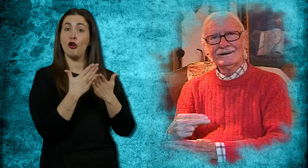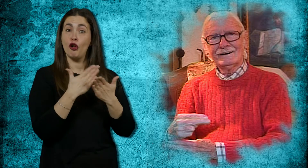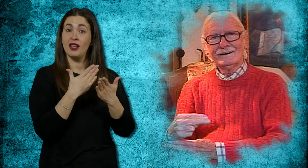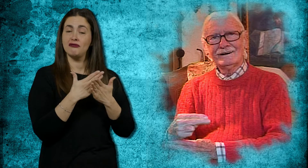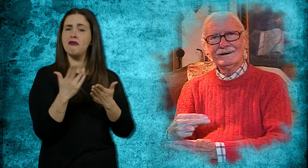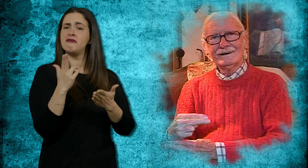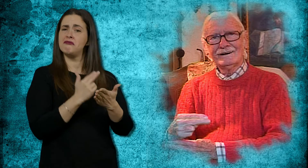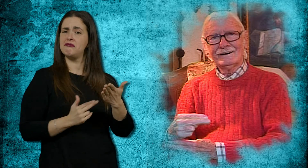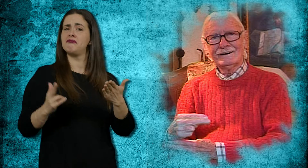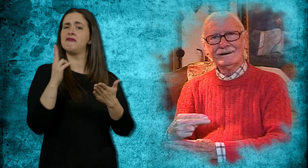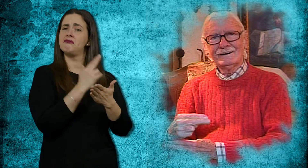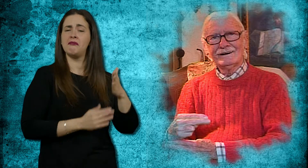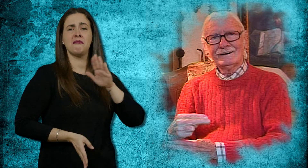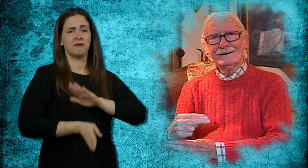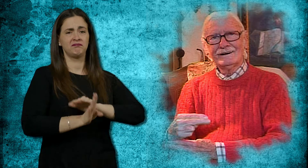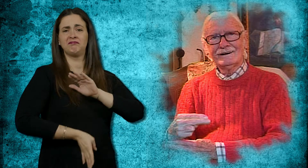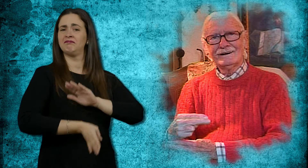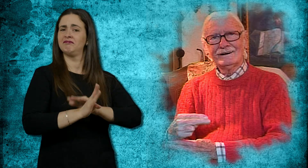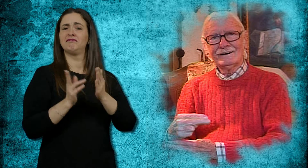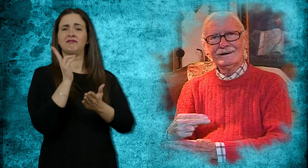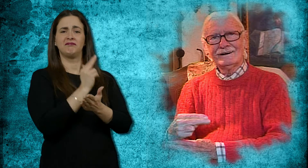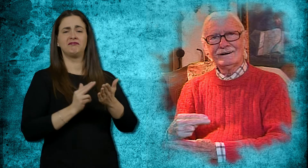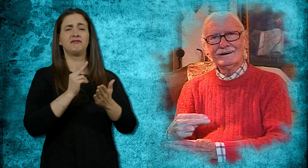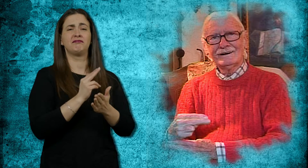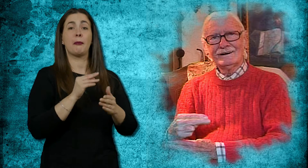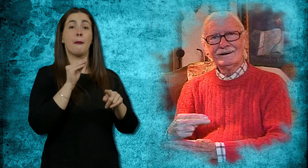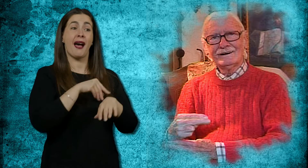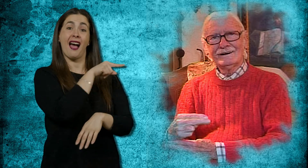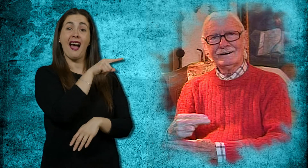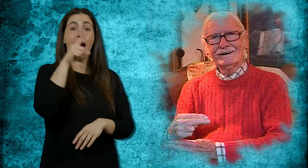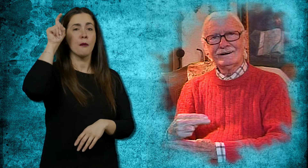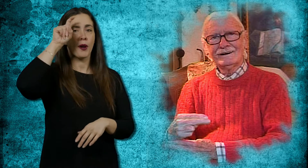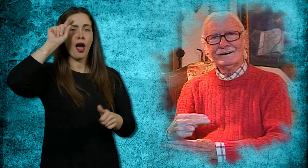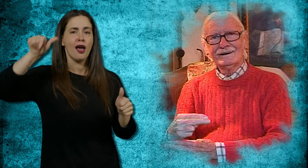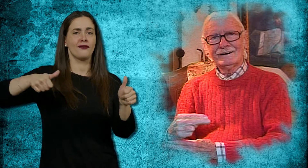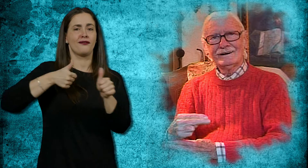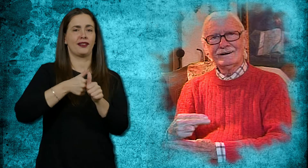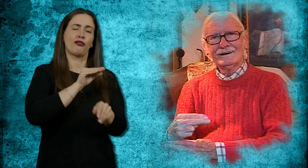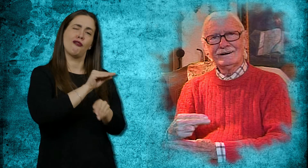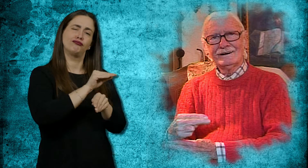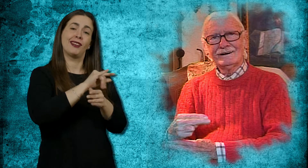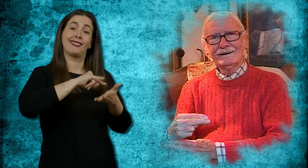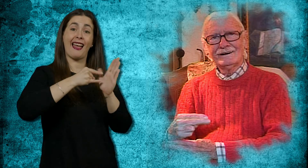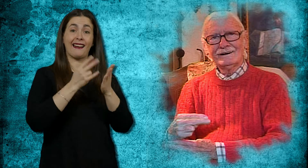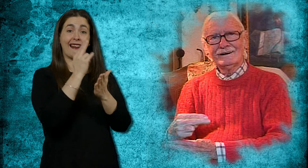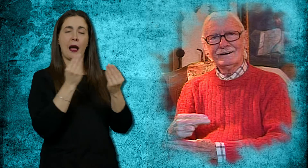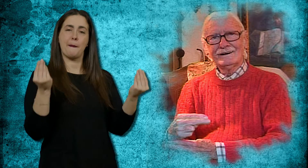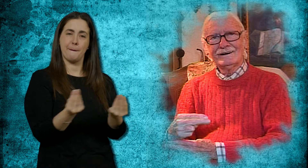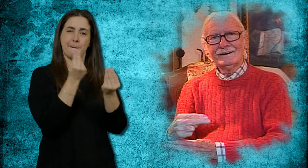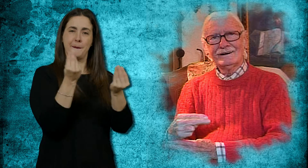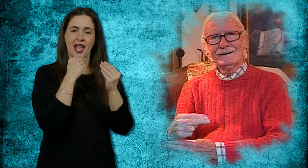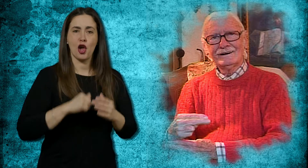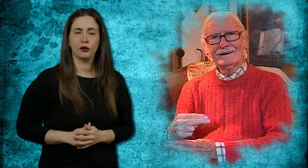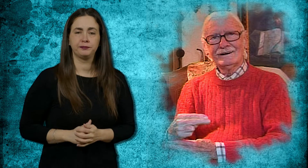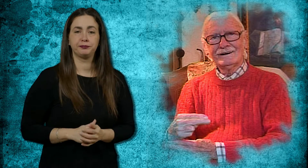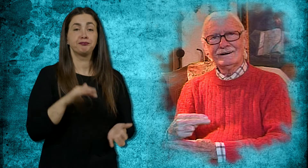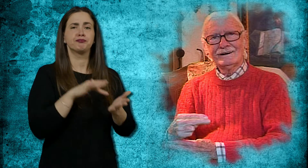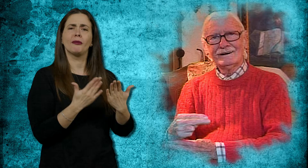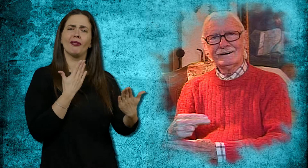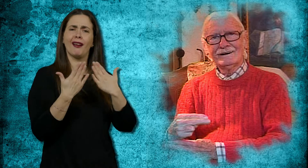En aquest col·legi continuava pintant i va disposar d'un professor que li va ensenyar a millorar la seva tècnica.